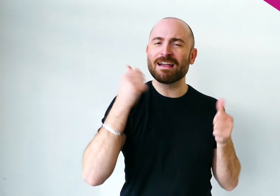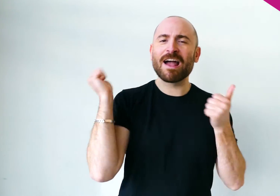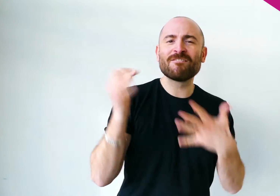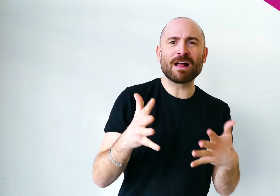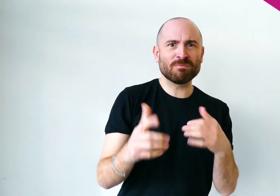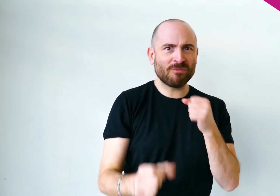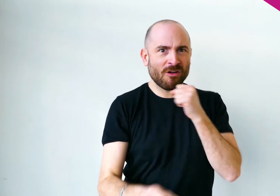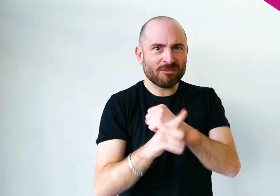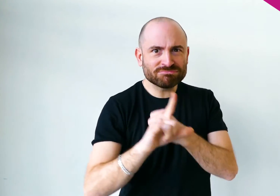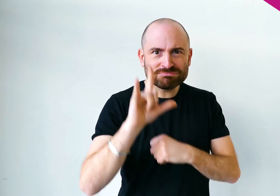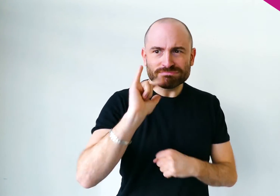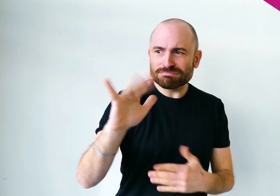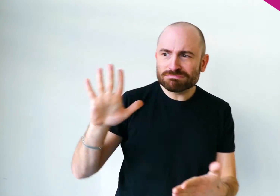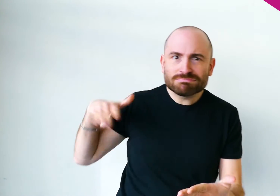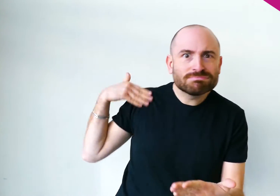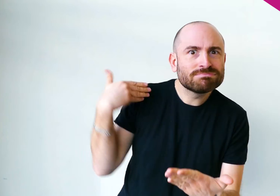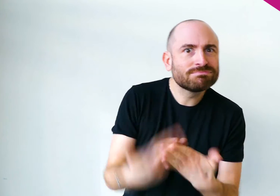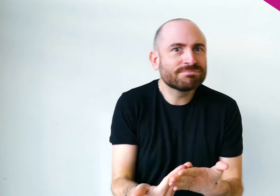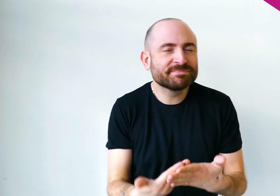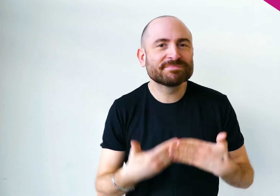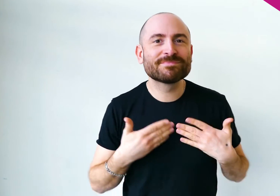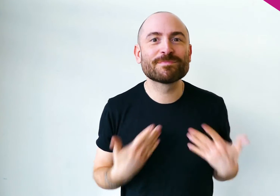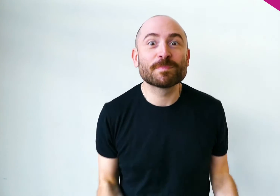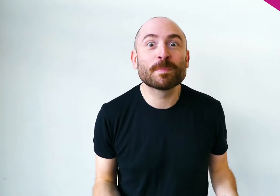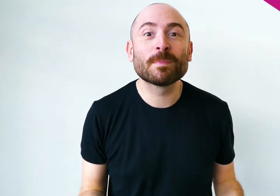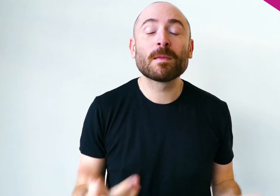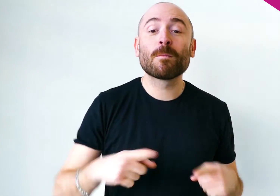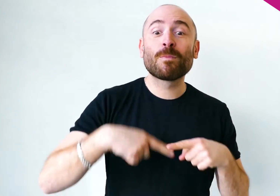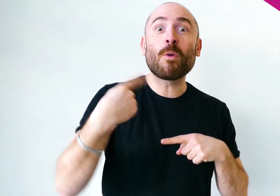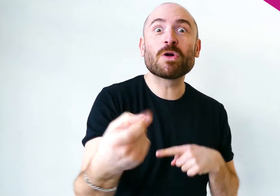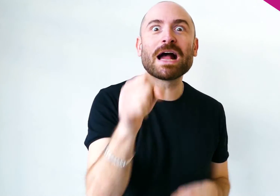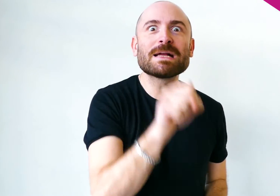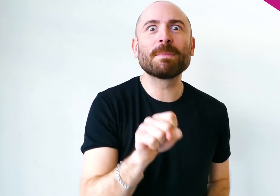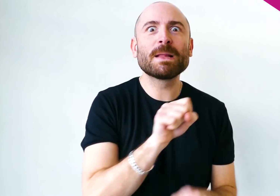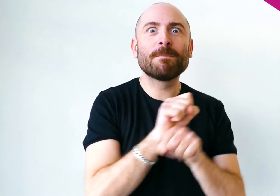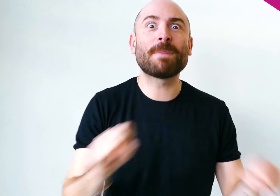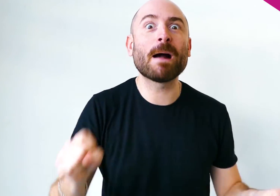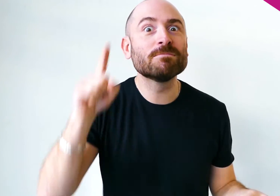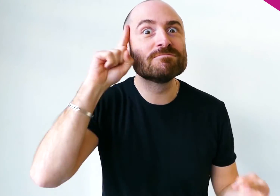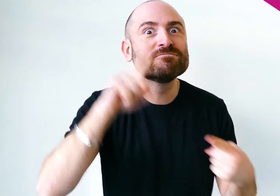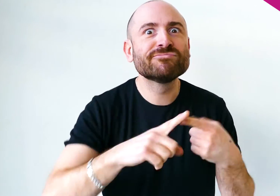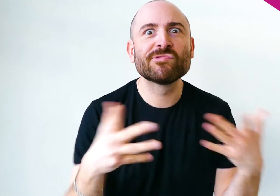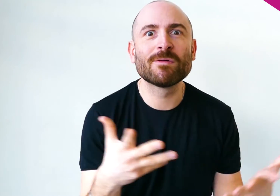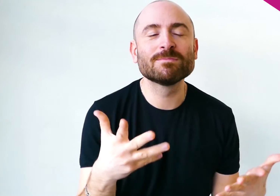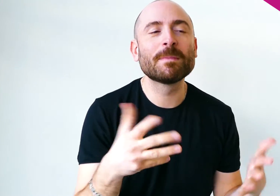Cela signifie que nous allons proposer des événements inédits... Quel sera le thème pour le prochain samedi PAM alors ?